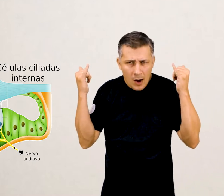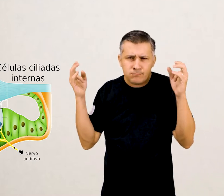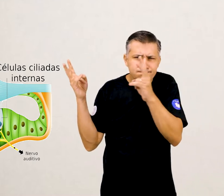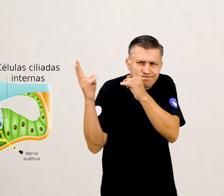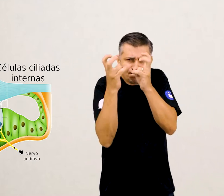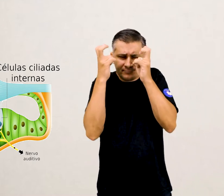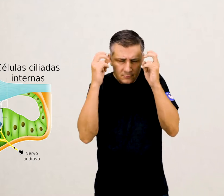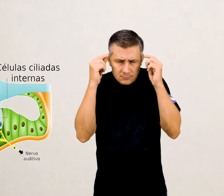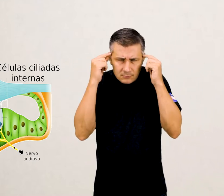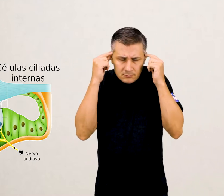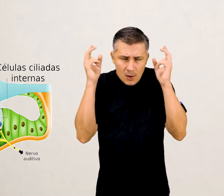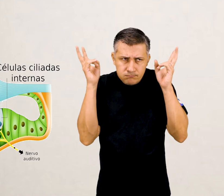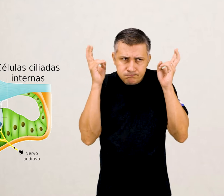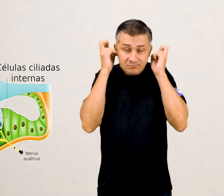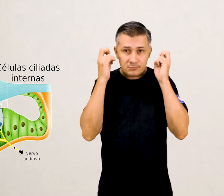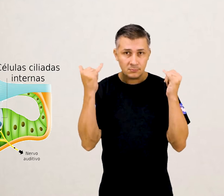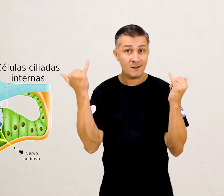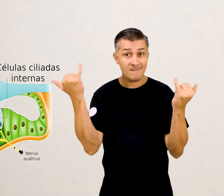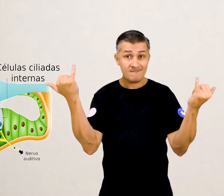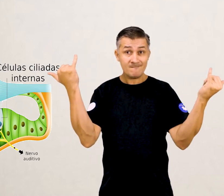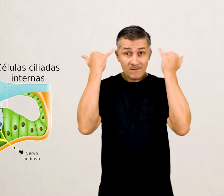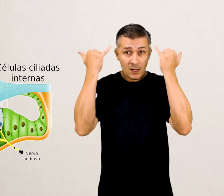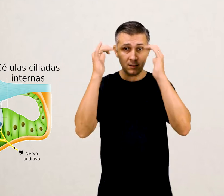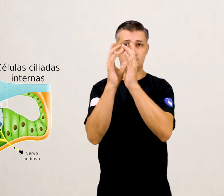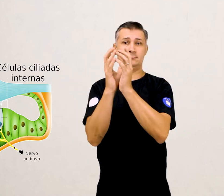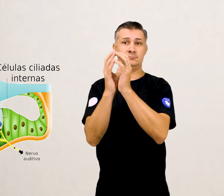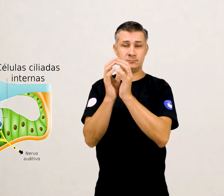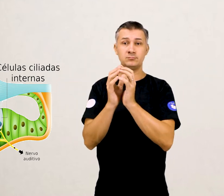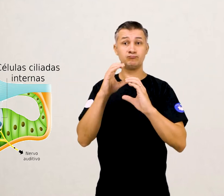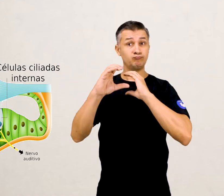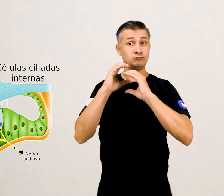que são captados pelo sistema auditivo funcional.